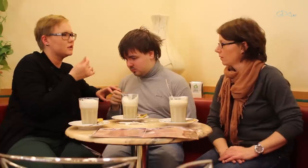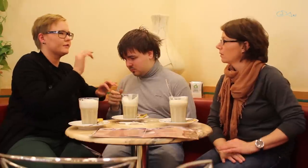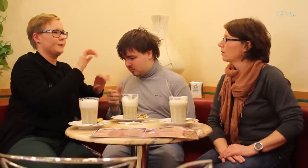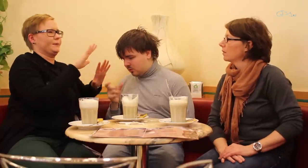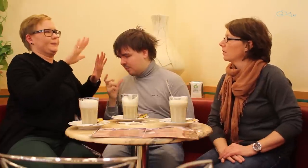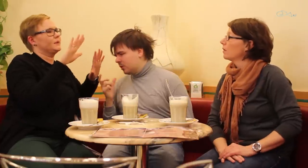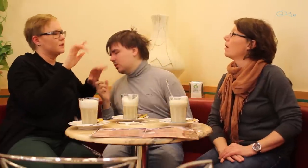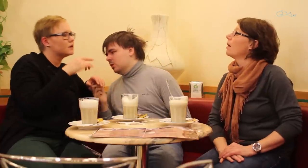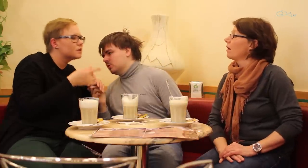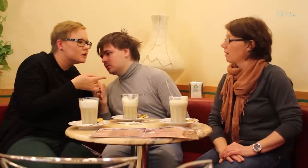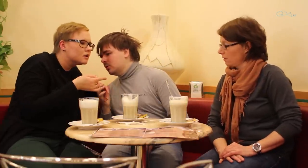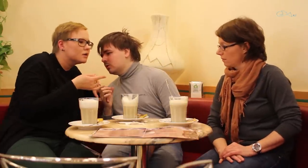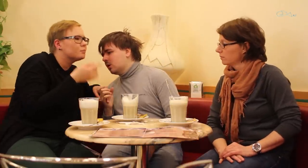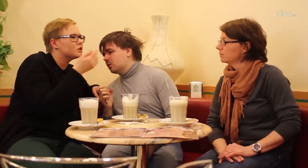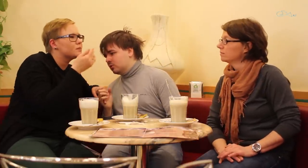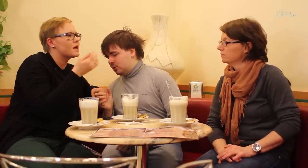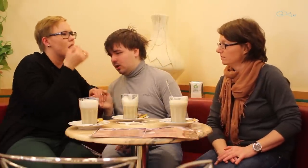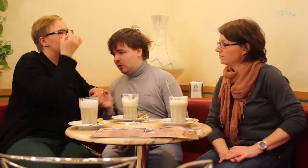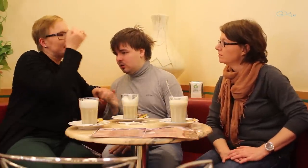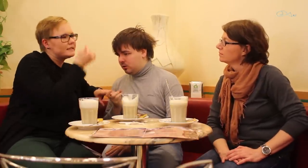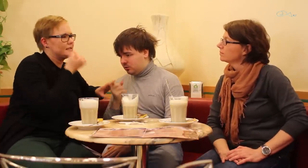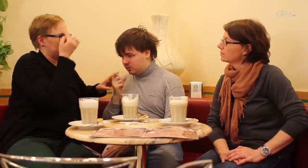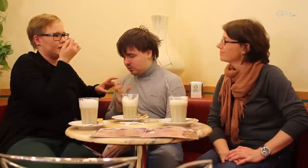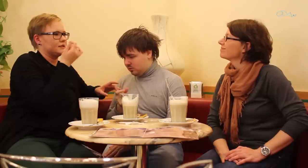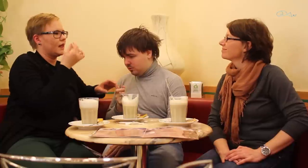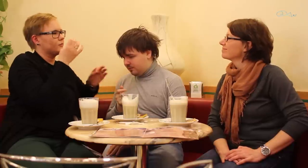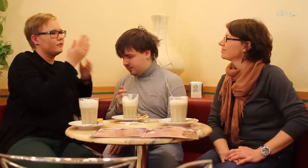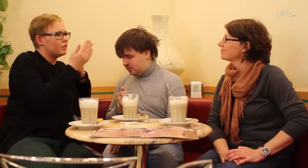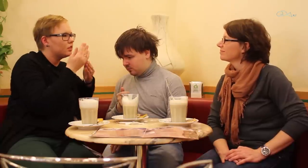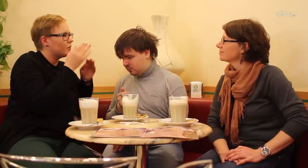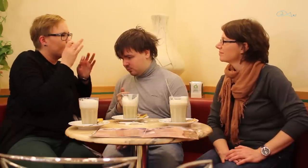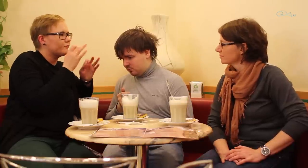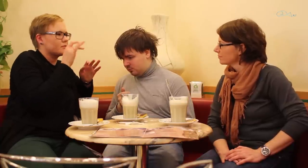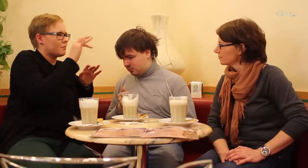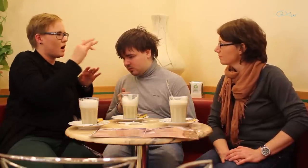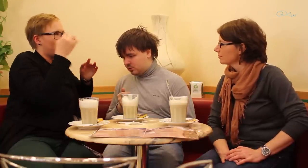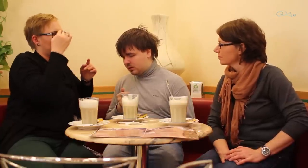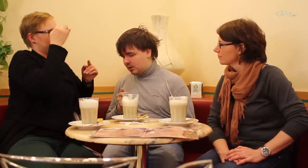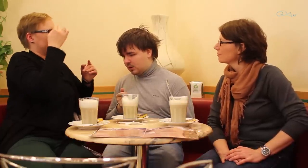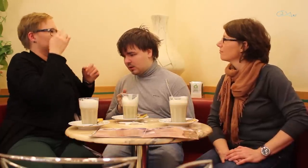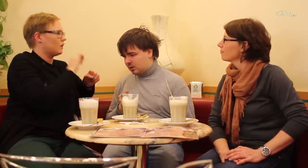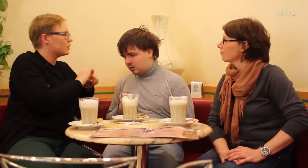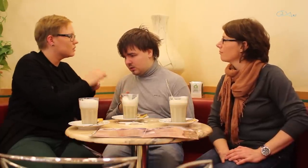Manchmal kann er zum Beispiel Gesichter erkennen, wenn sie ganz nah sind.